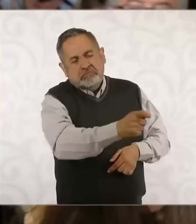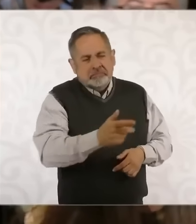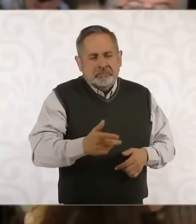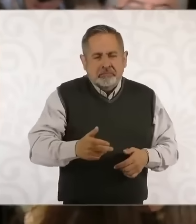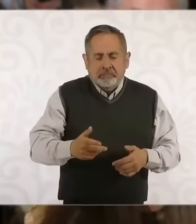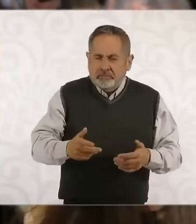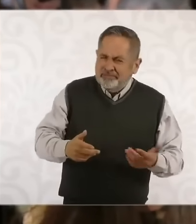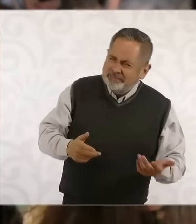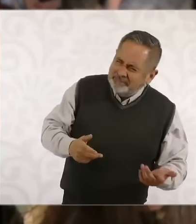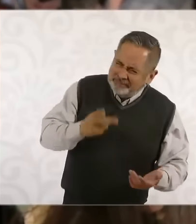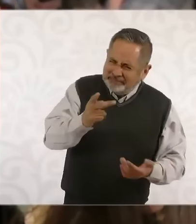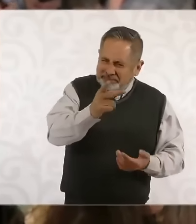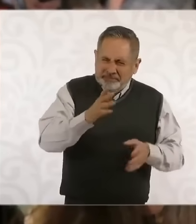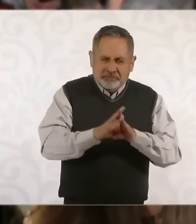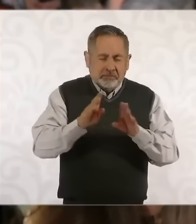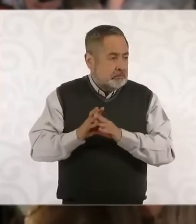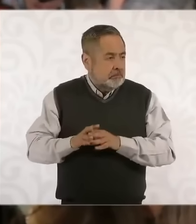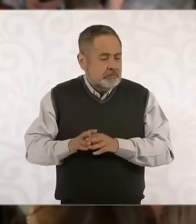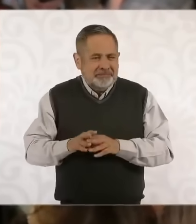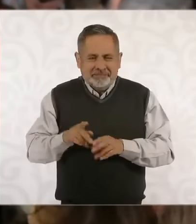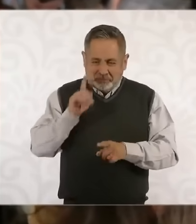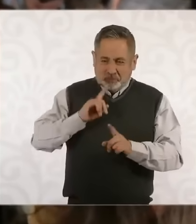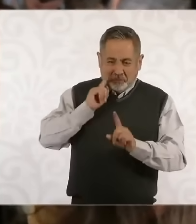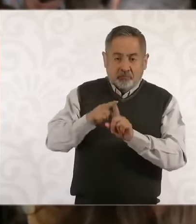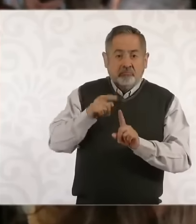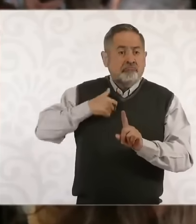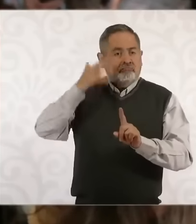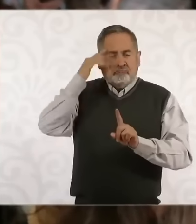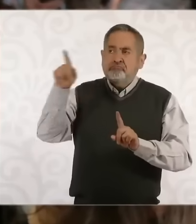presidenta, sobre pues alguien que utiliza incluso hasta su nombre para por alguna disputa política,